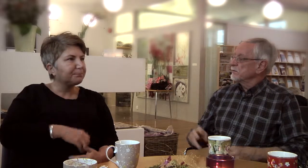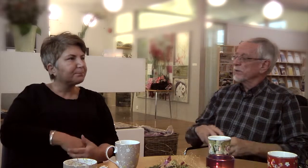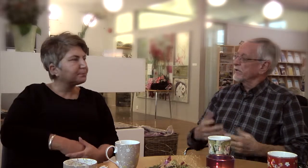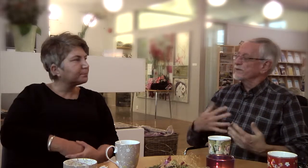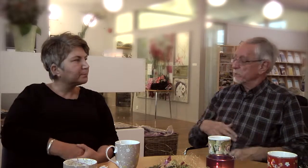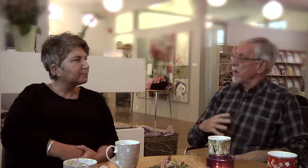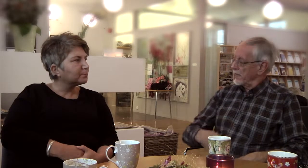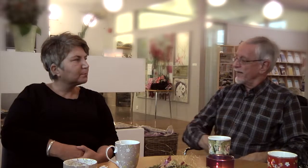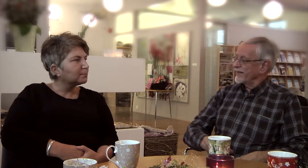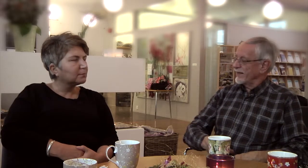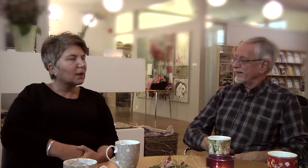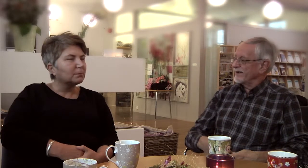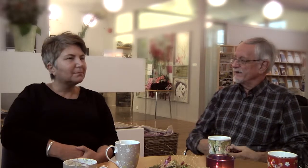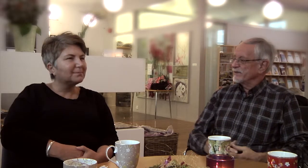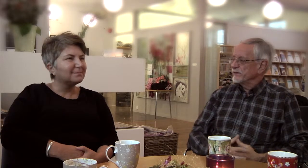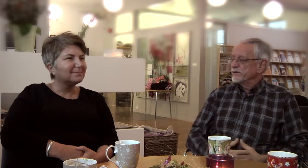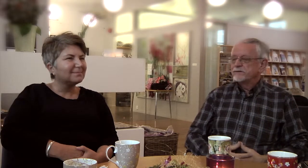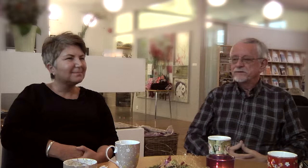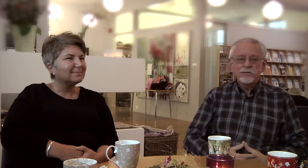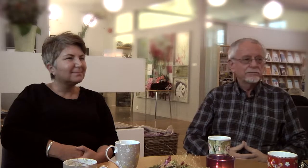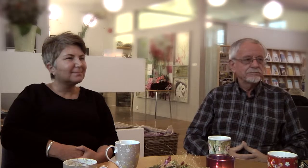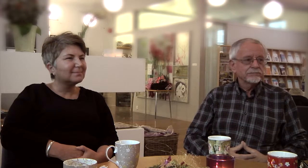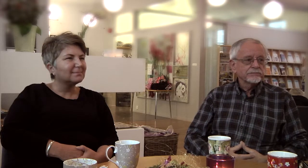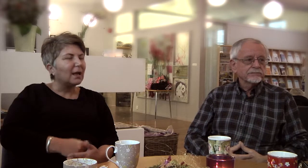Ja, men ikke helt frisk. Jeg har jo kreft.